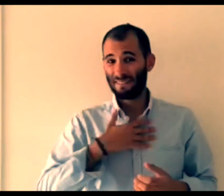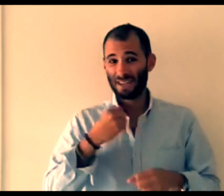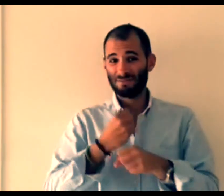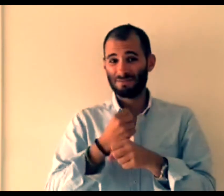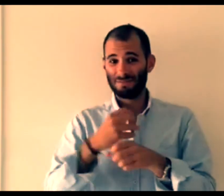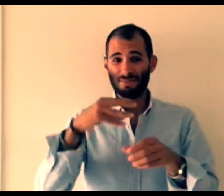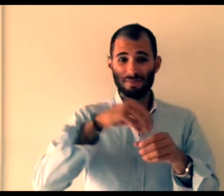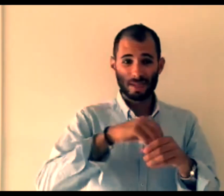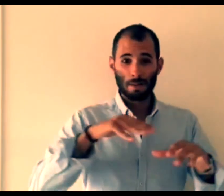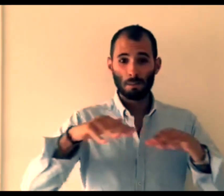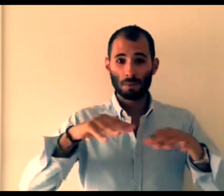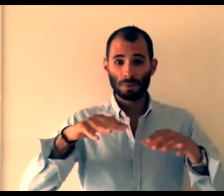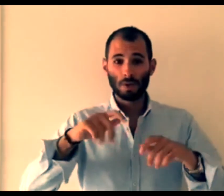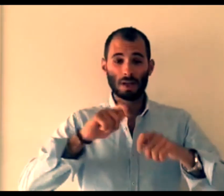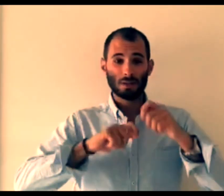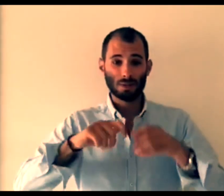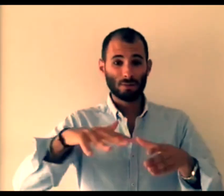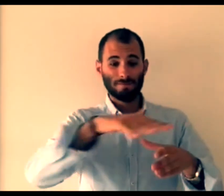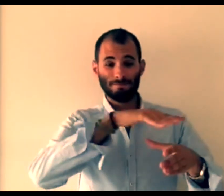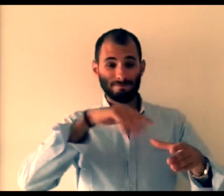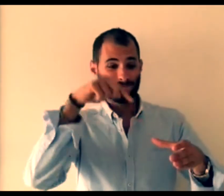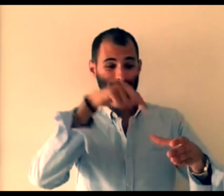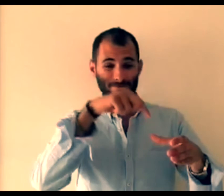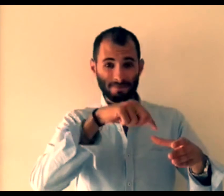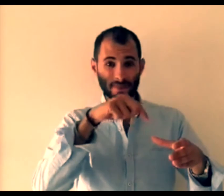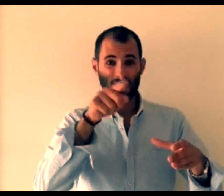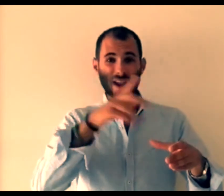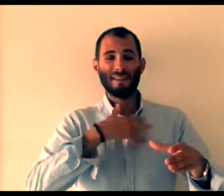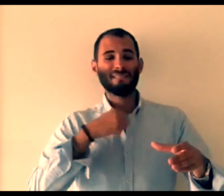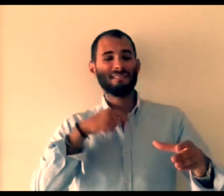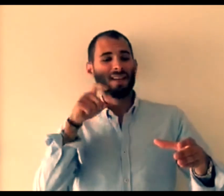Como muchos sabemos, al querer formar parte del movimiento asociativo,